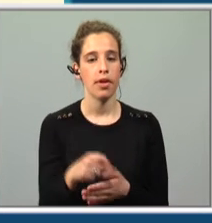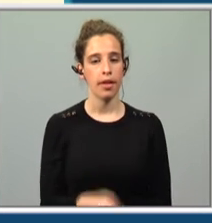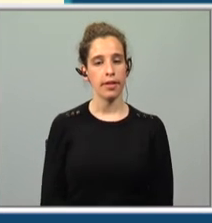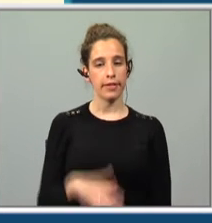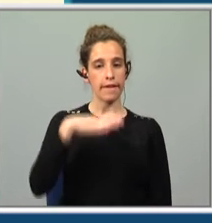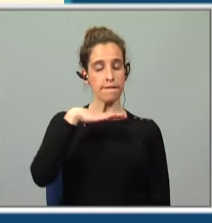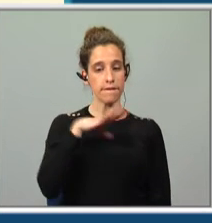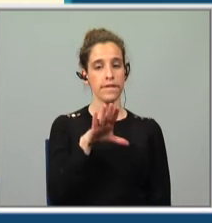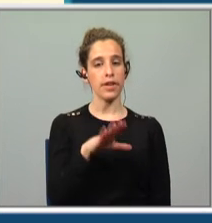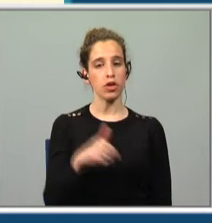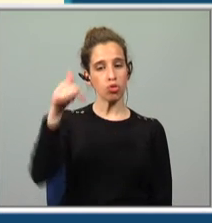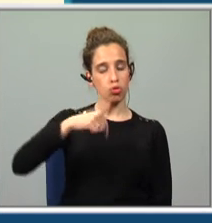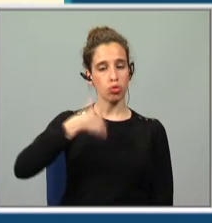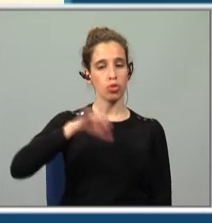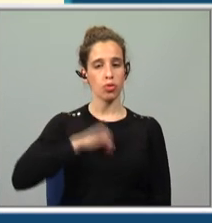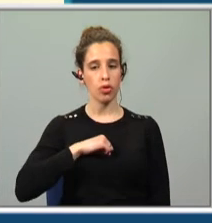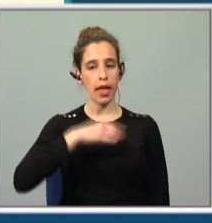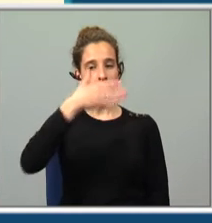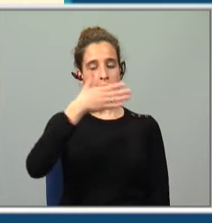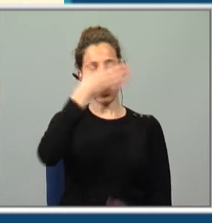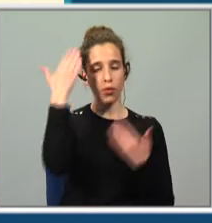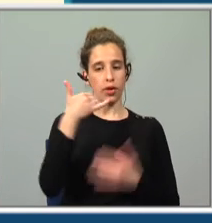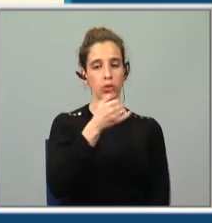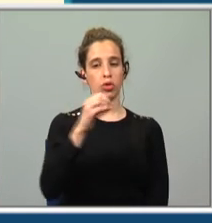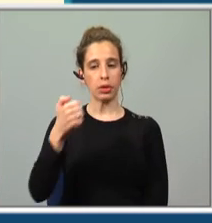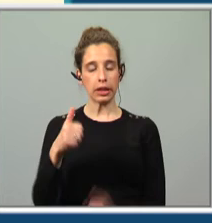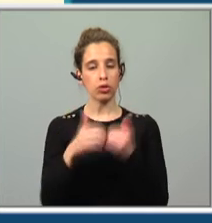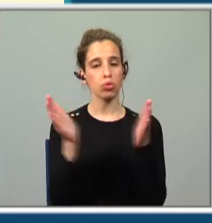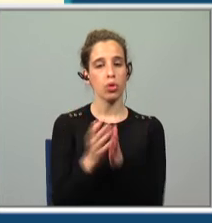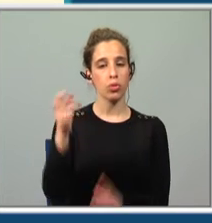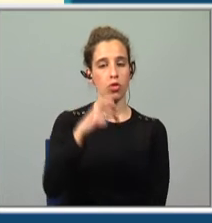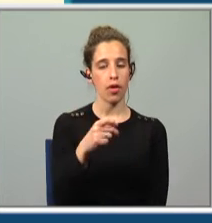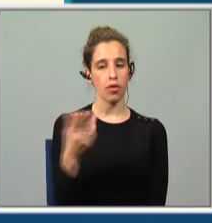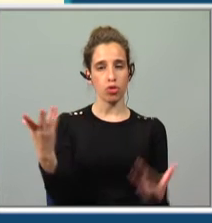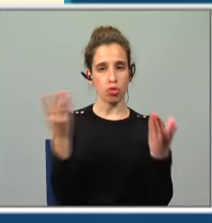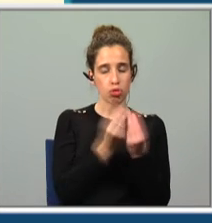sul de Espanha e foi no verão 2015 que tudo aconteceu foram com ele duas amigas 西班牙南部，那是在 2015 年夏天一切都發生在他的兩個朋友身上